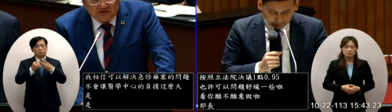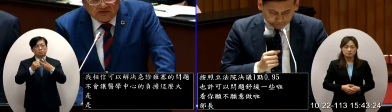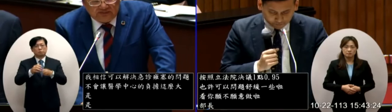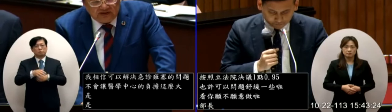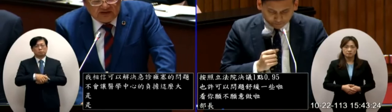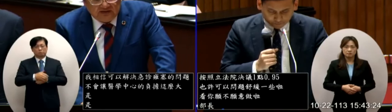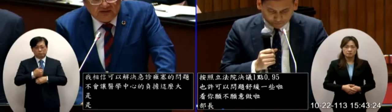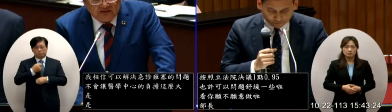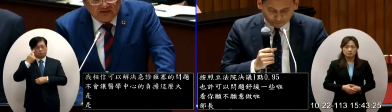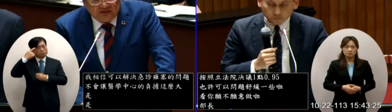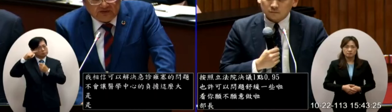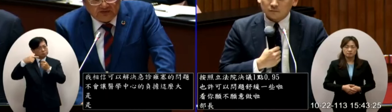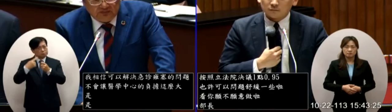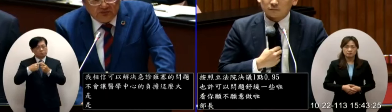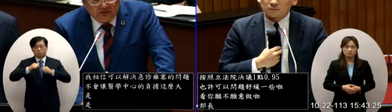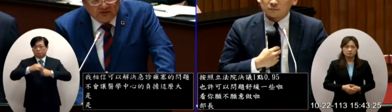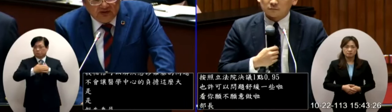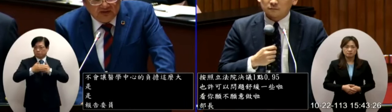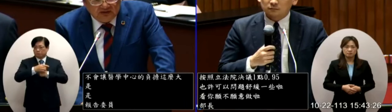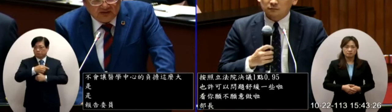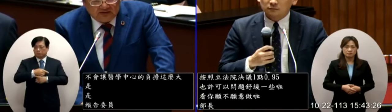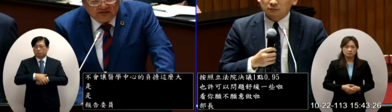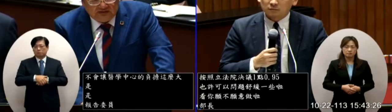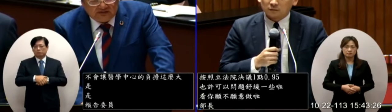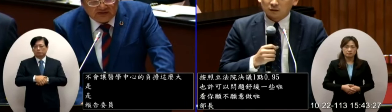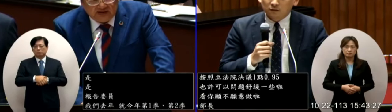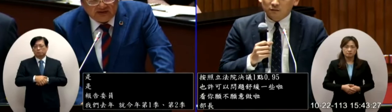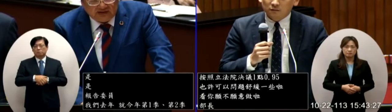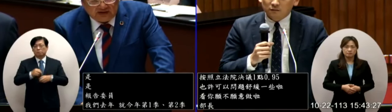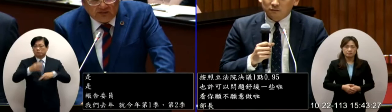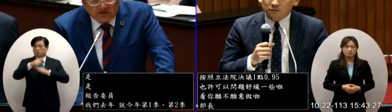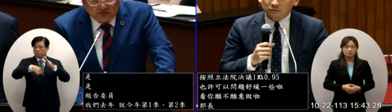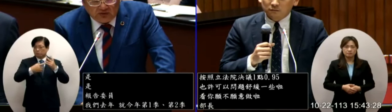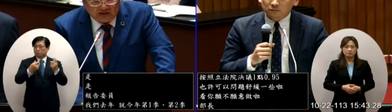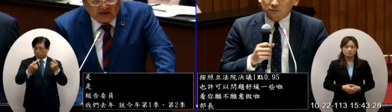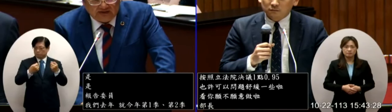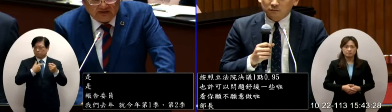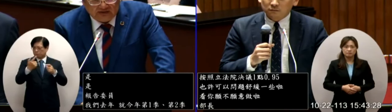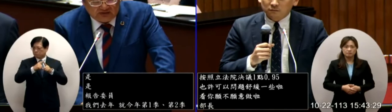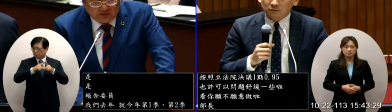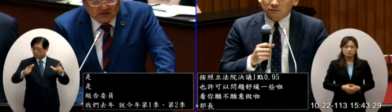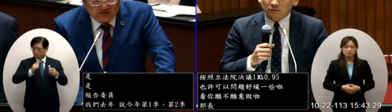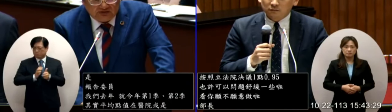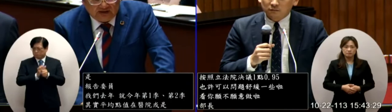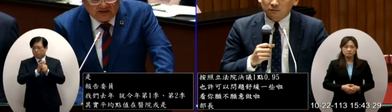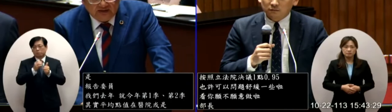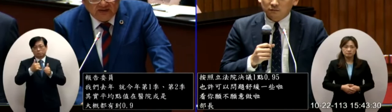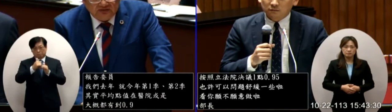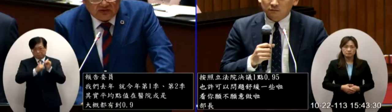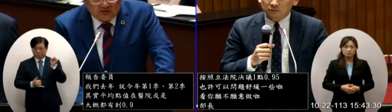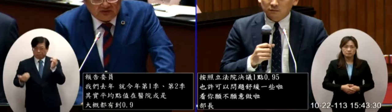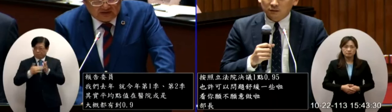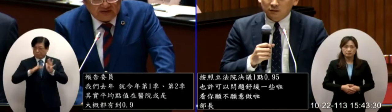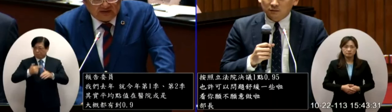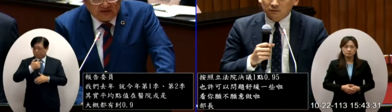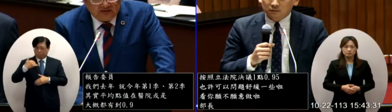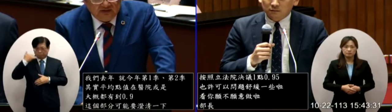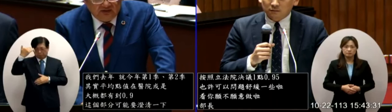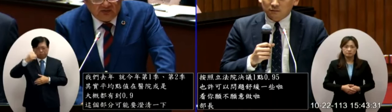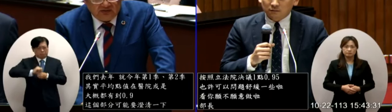其實在明年的健保這個部分 其實行政院也給我們最大的 有史以來最高的成長率